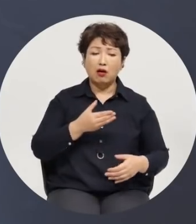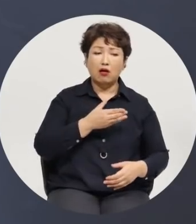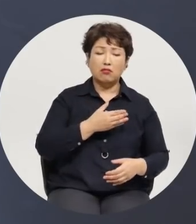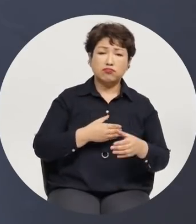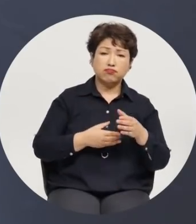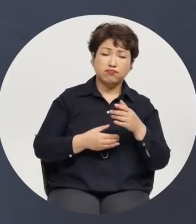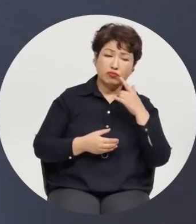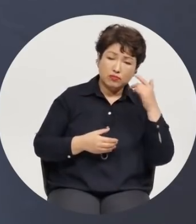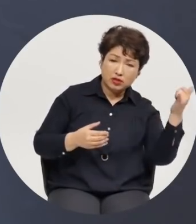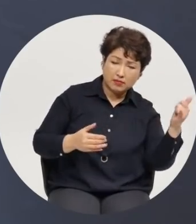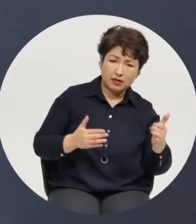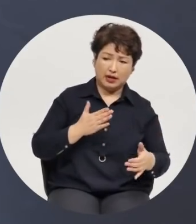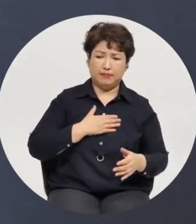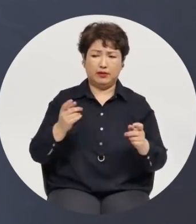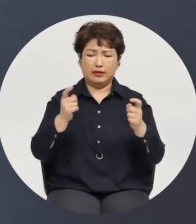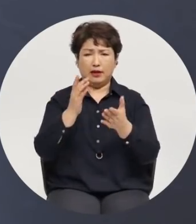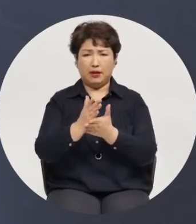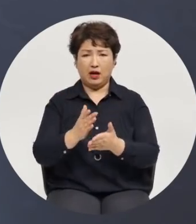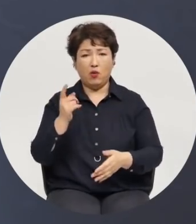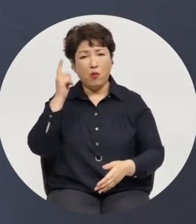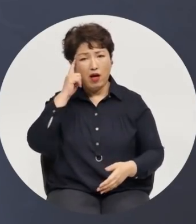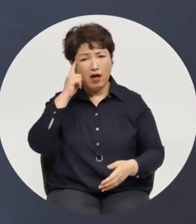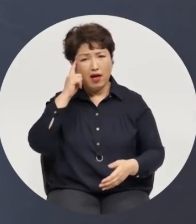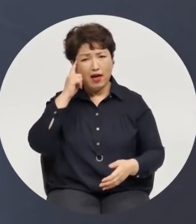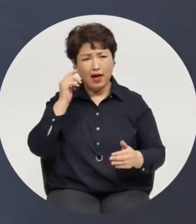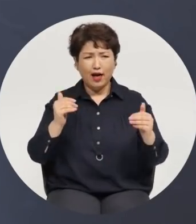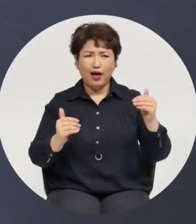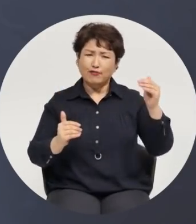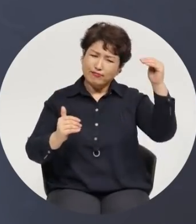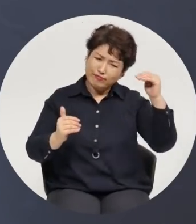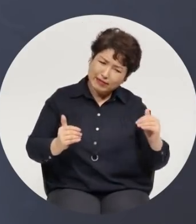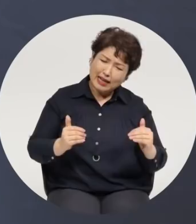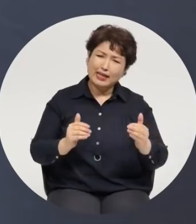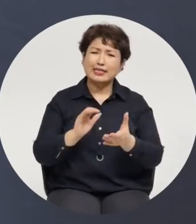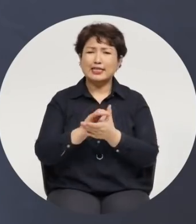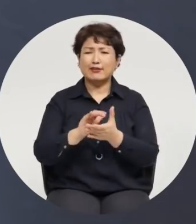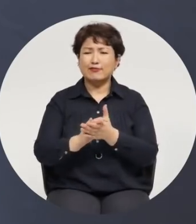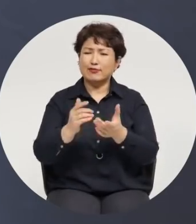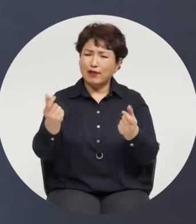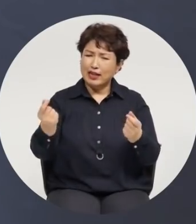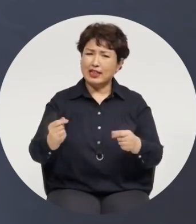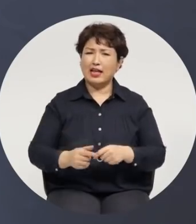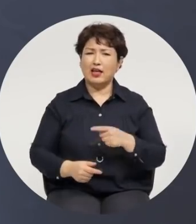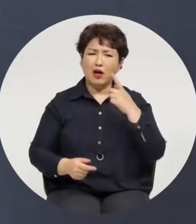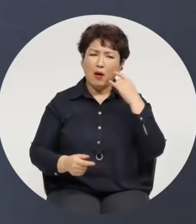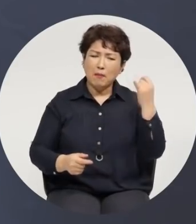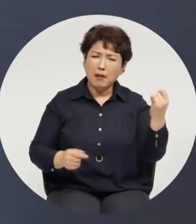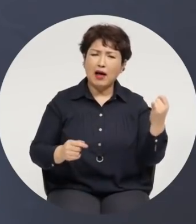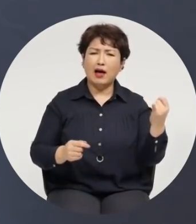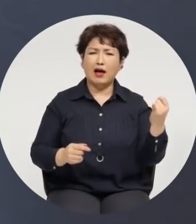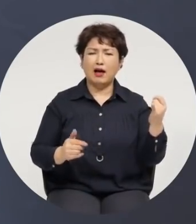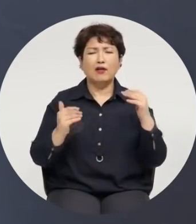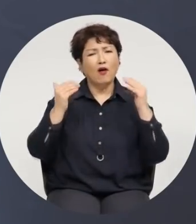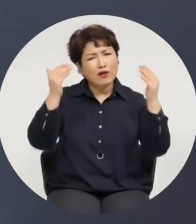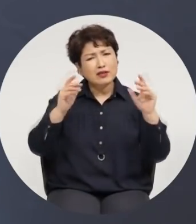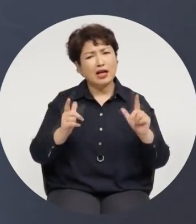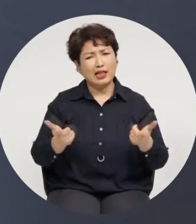본인이 아이와 감정싸움을 한다는 것은 아이와 똑같이 논다는 거예요 친구라는 거예요, 친구 엄마나 어른이 아니고 친구라는 거예요